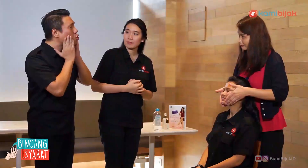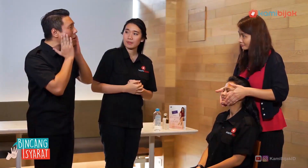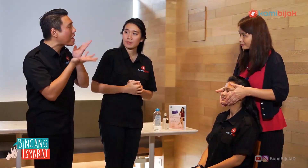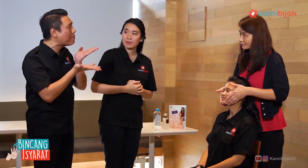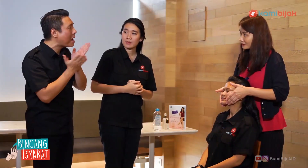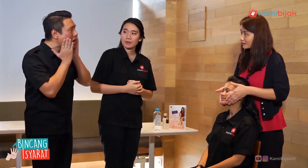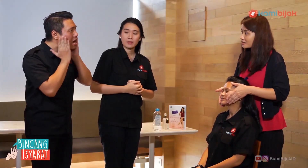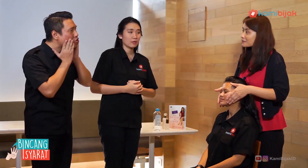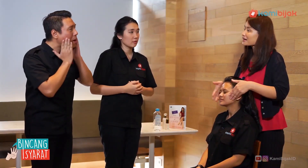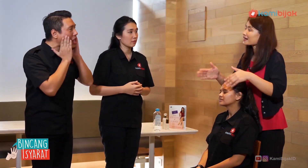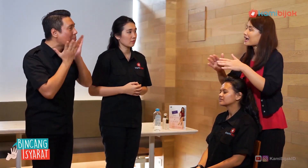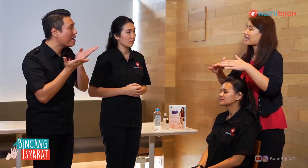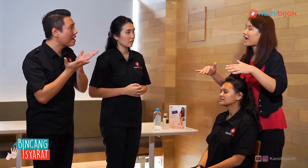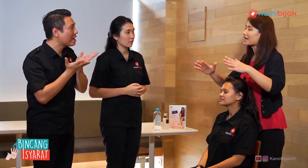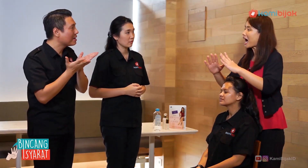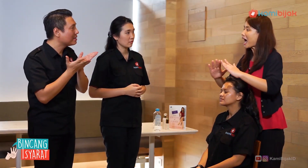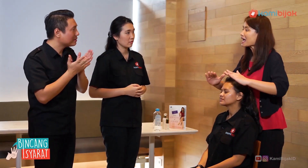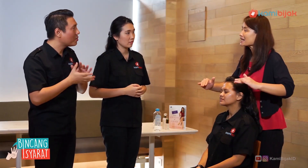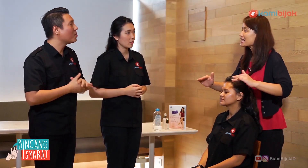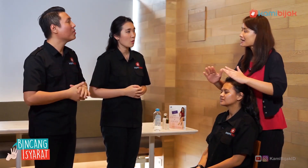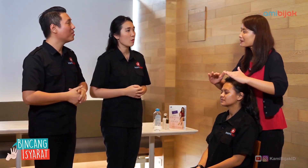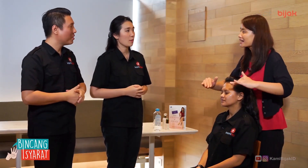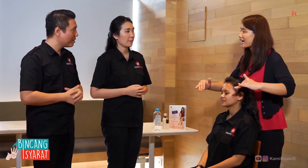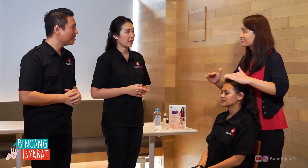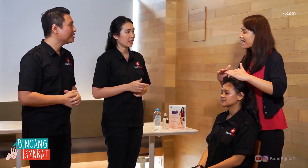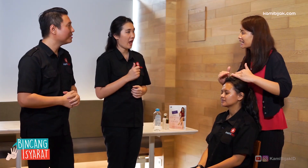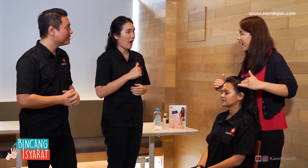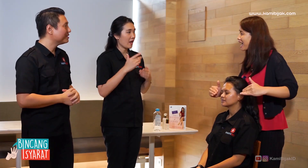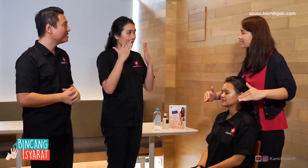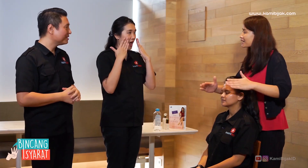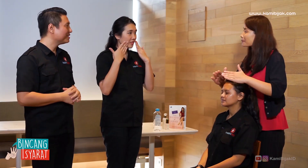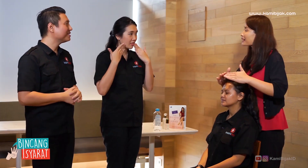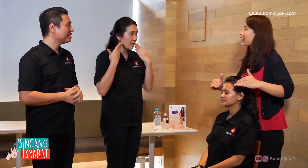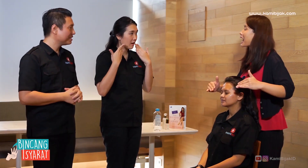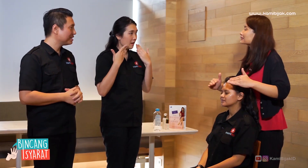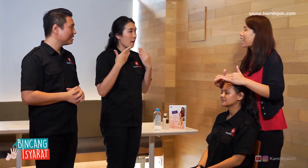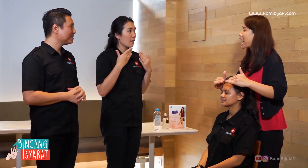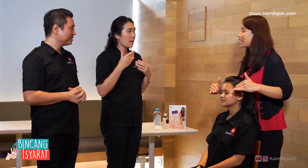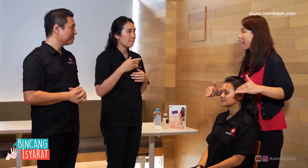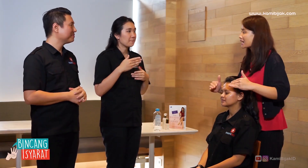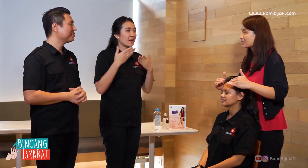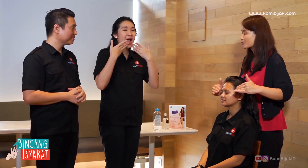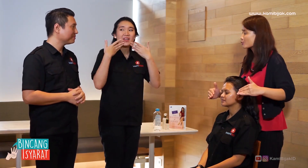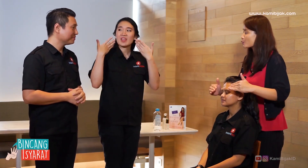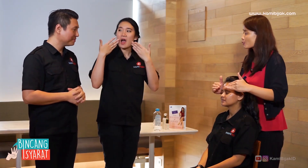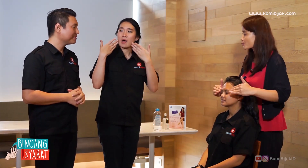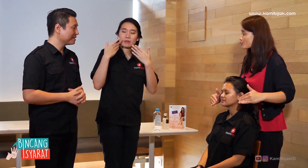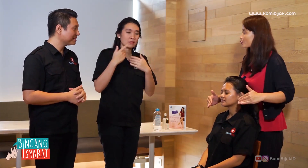Itu supaya apa? Untuk meratakan cairan serum.